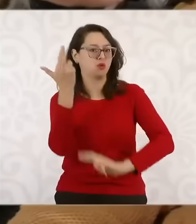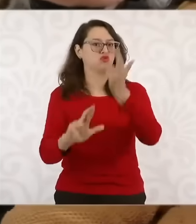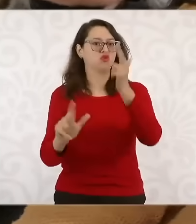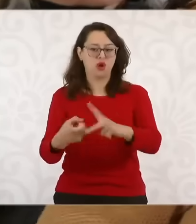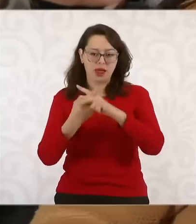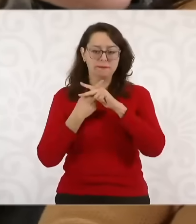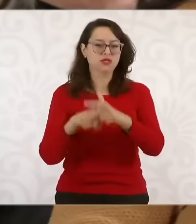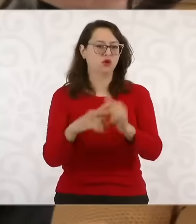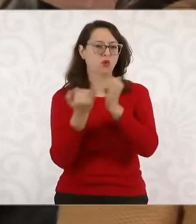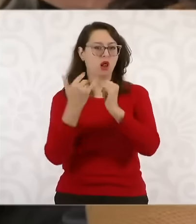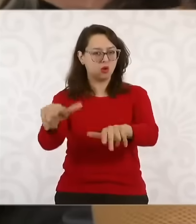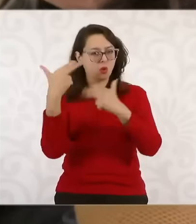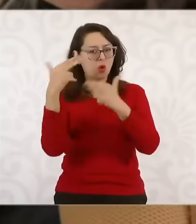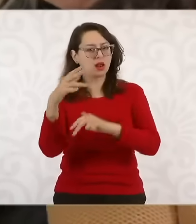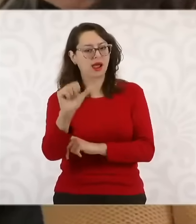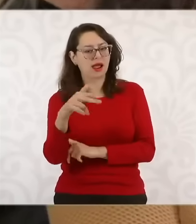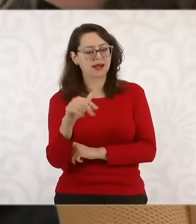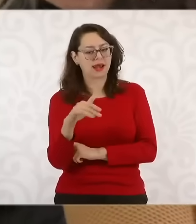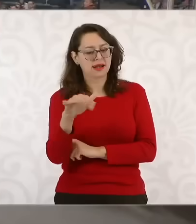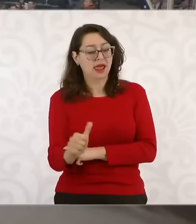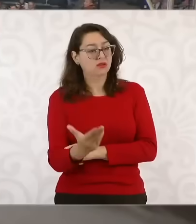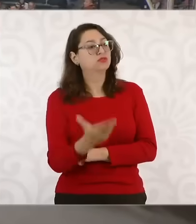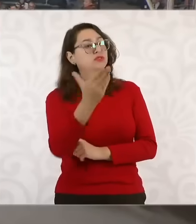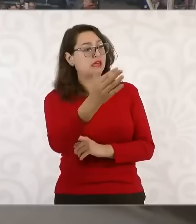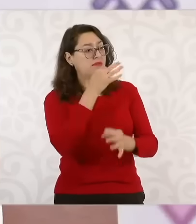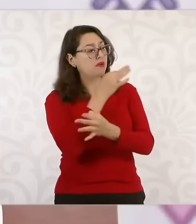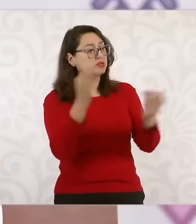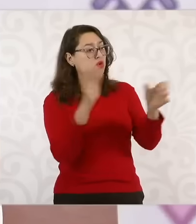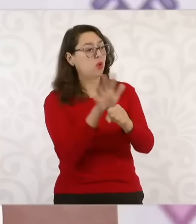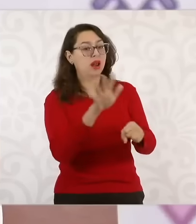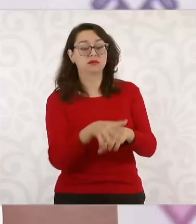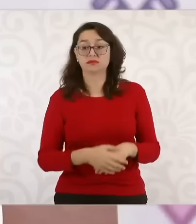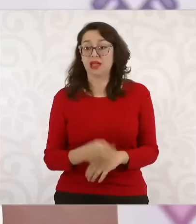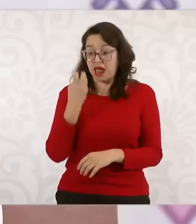en esta fecha histórica del día de hoy 7 de enero, presidente? Nunca más. Ese es el mensaje.